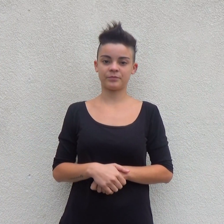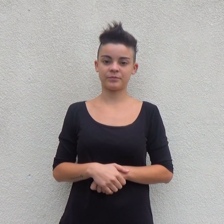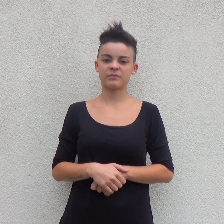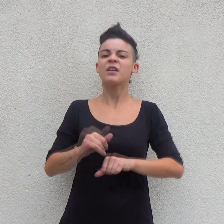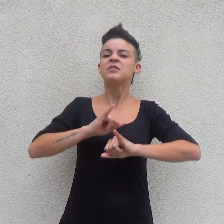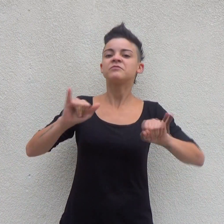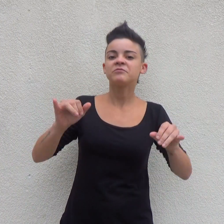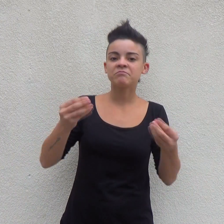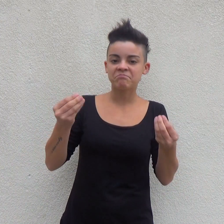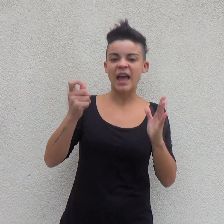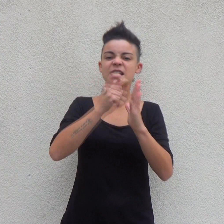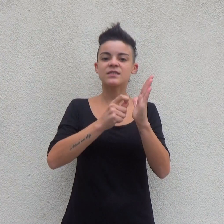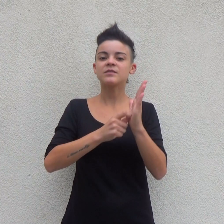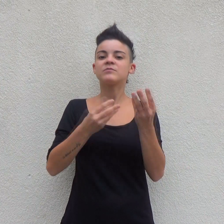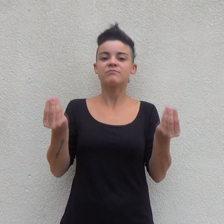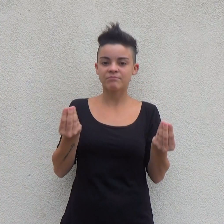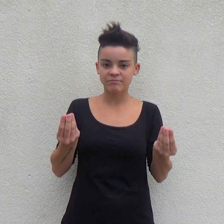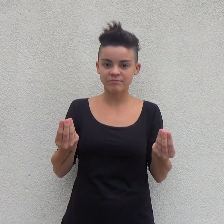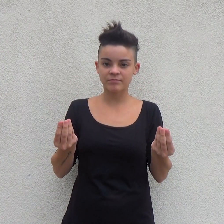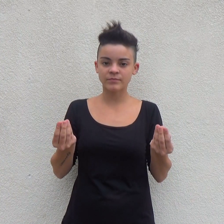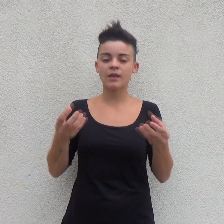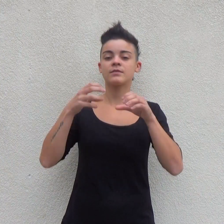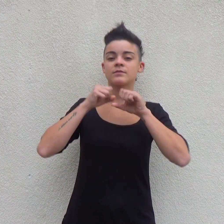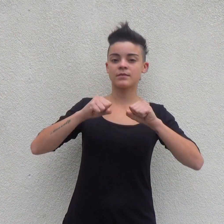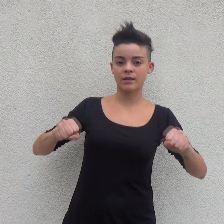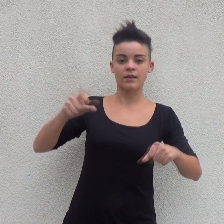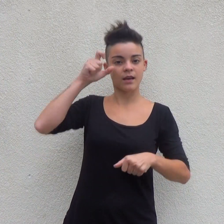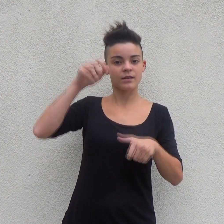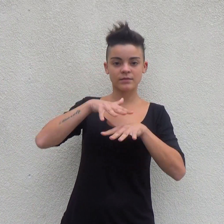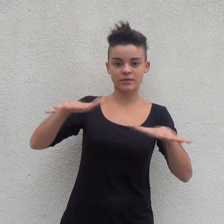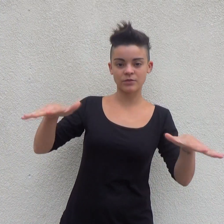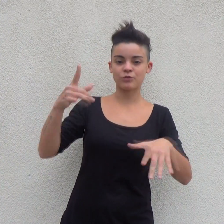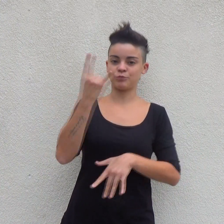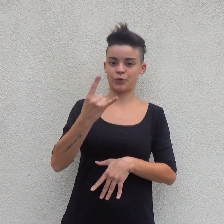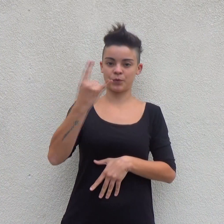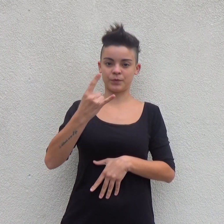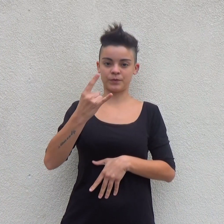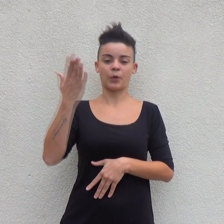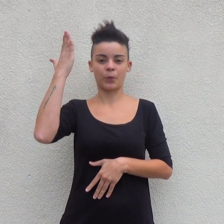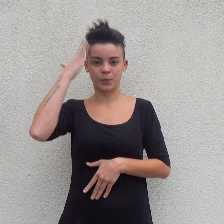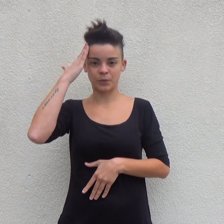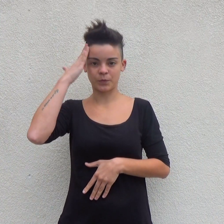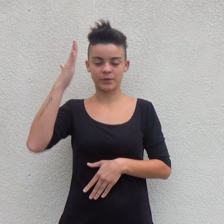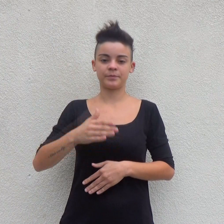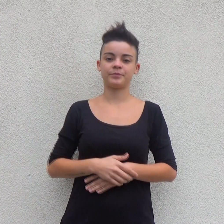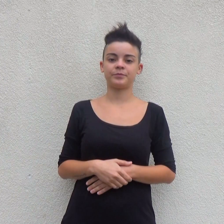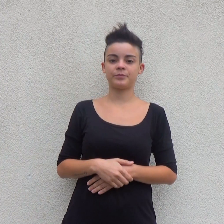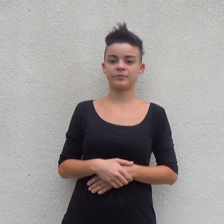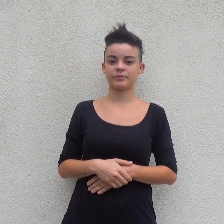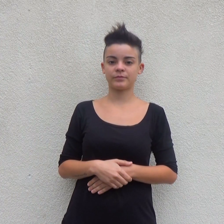Informes e inscripción: Secretaria de Extensión Universitaria y Cultura.